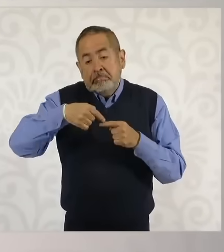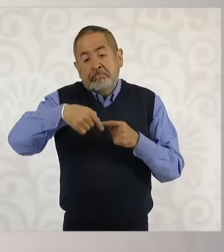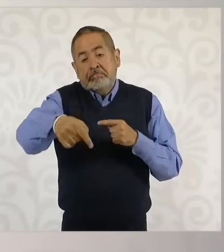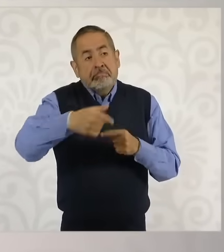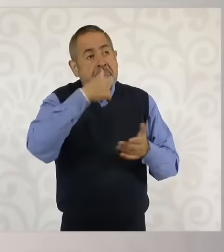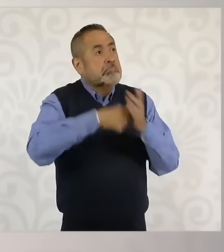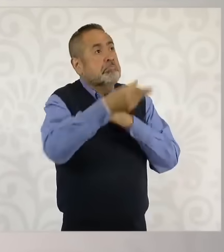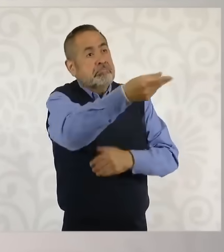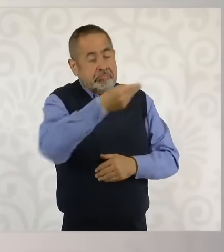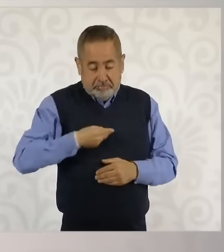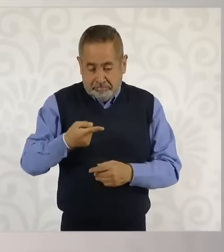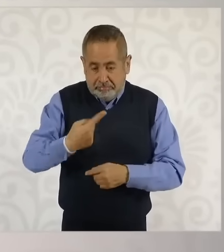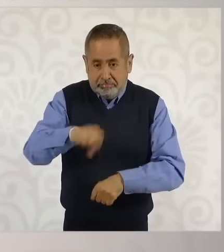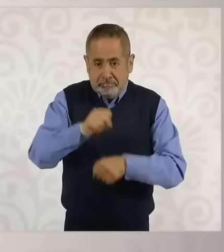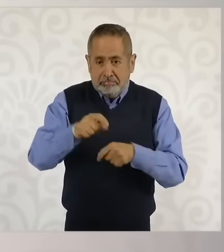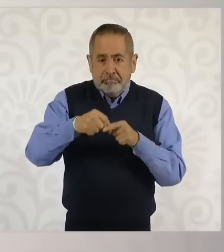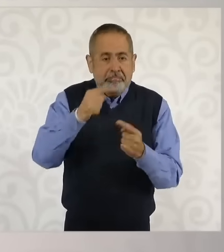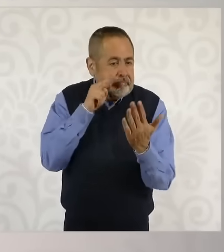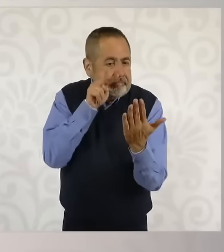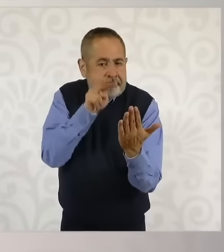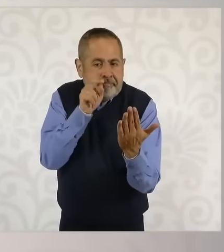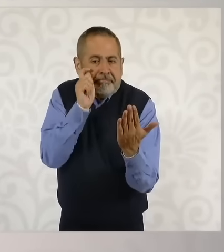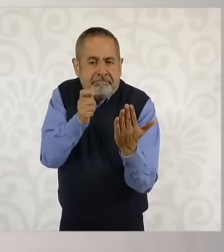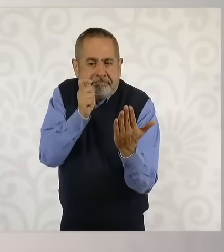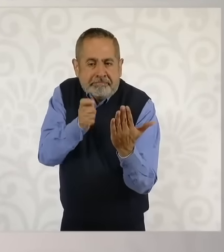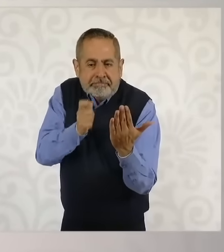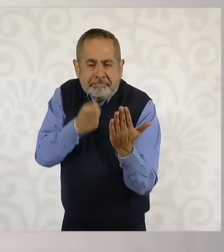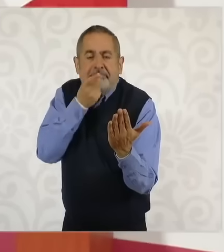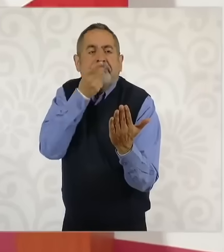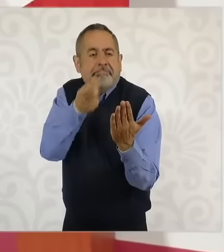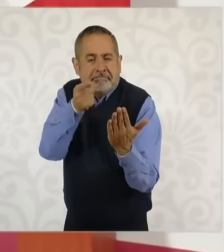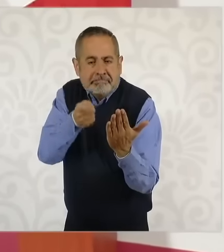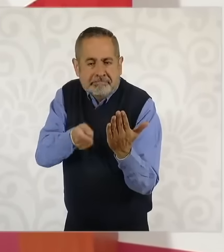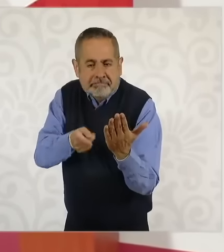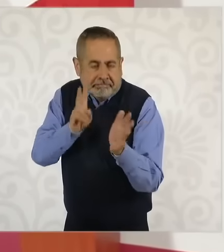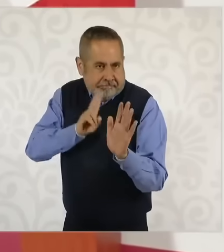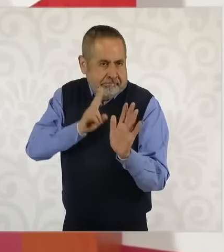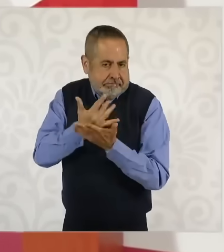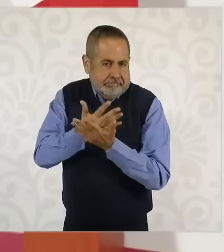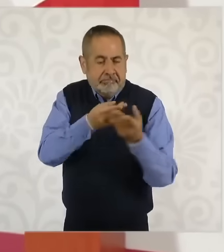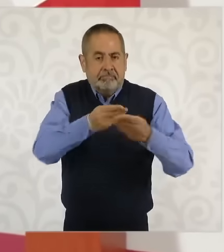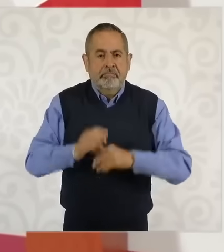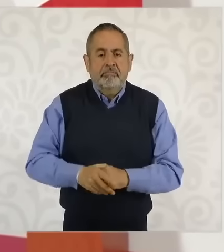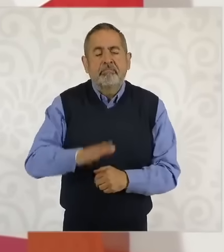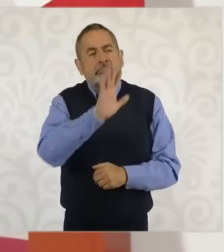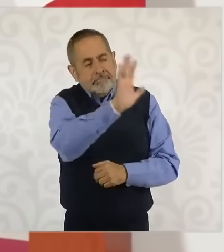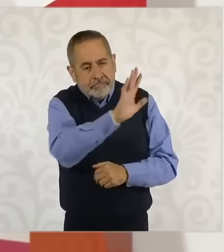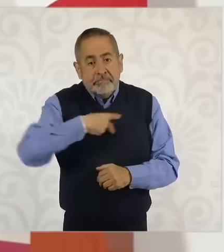en esta semana y hay que ver exactamente a qué se refiere. Ahora, México es soberano,